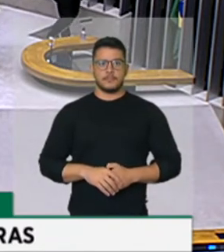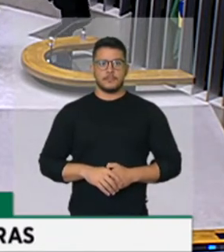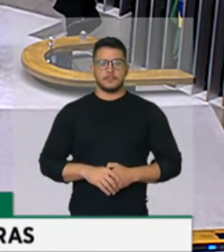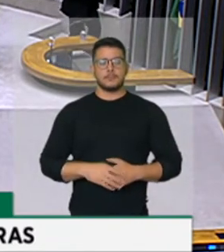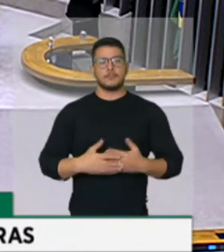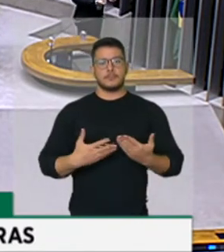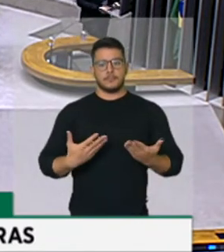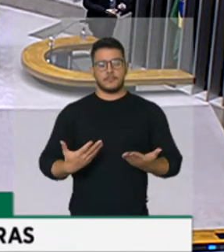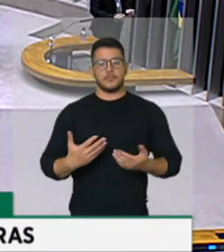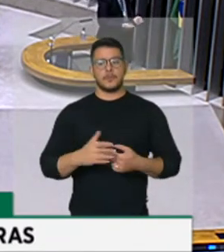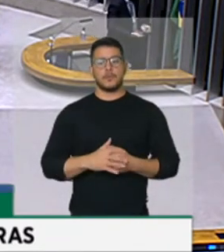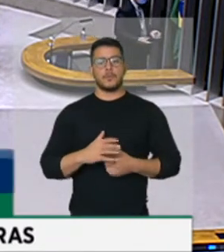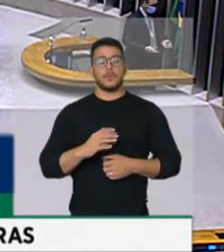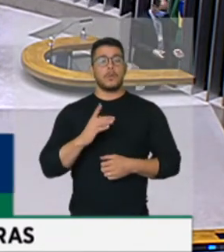CONCLUINDO A... EMENDA QUE FORAM INCLUÍDAS AGORA HÁ